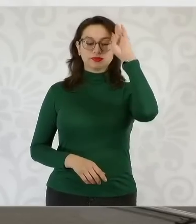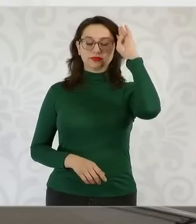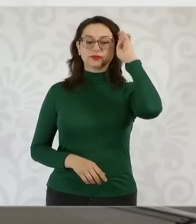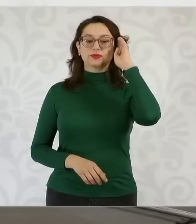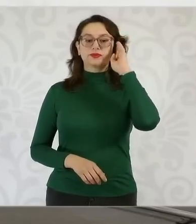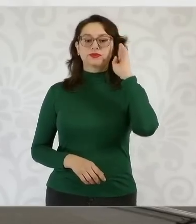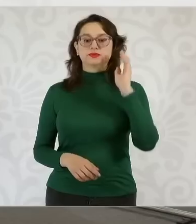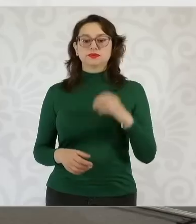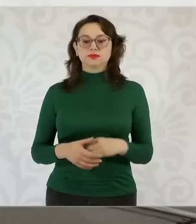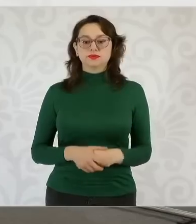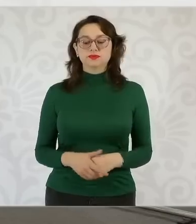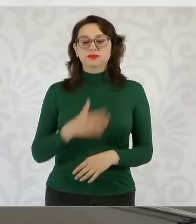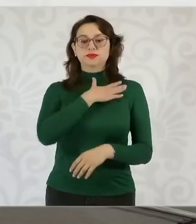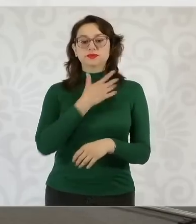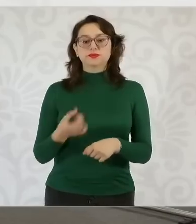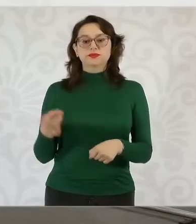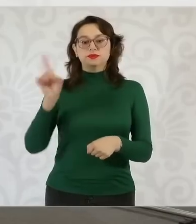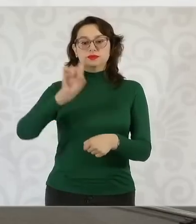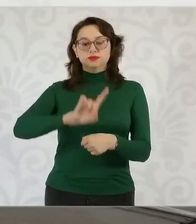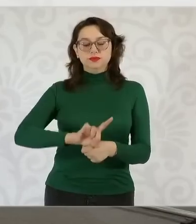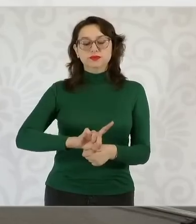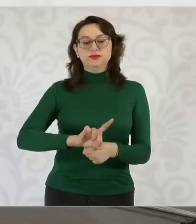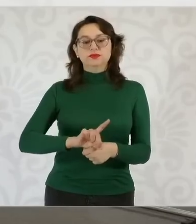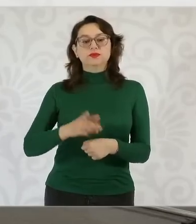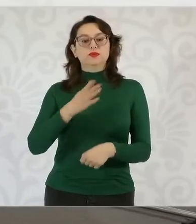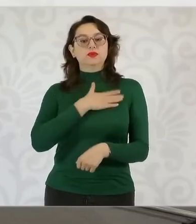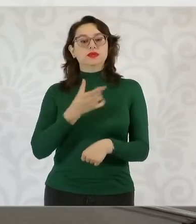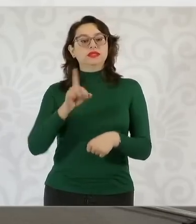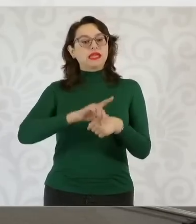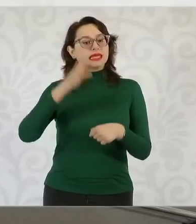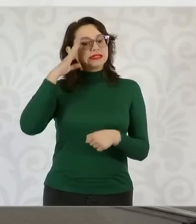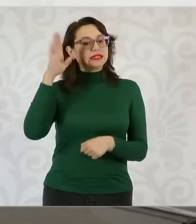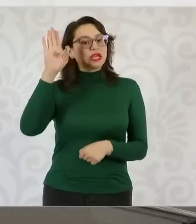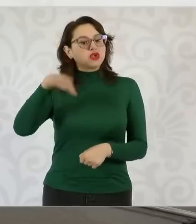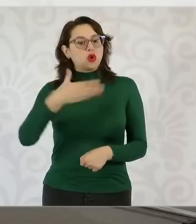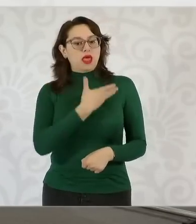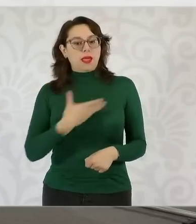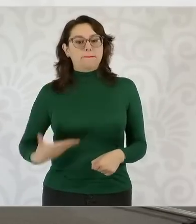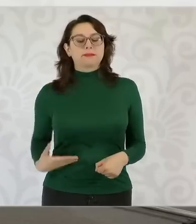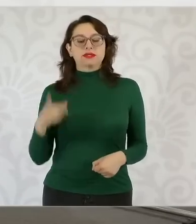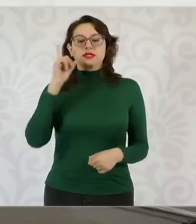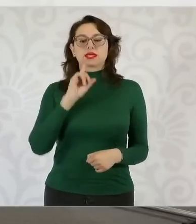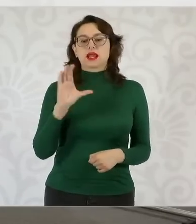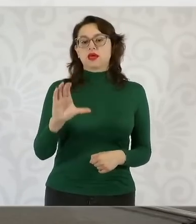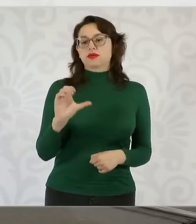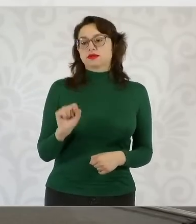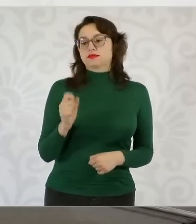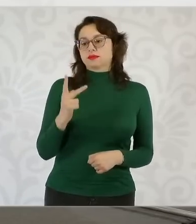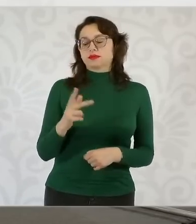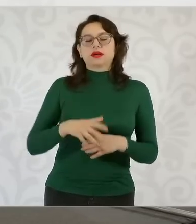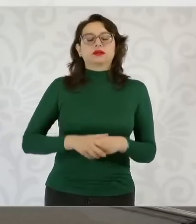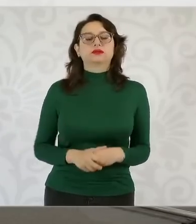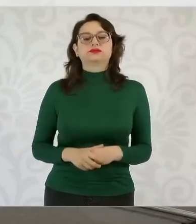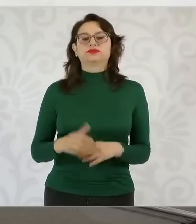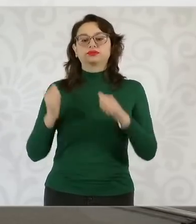muy buenos días Muy buenos días señora presidenta Claudia ch autoridades medios de comunicación y